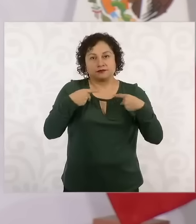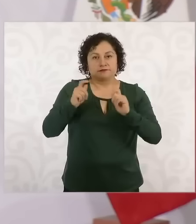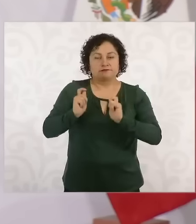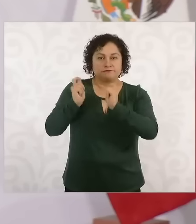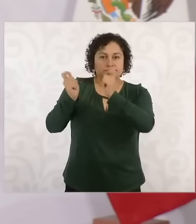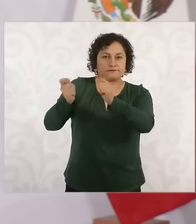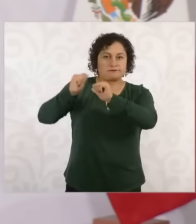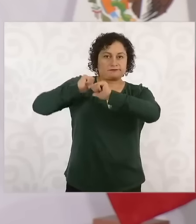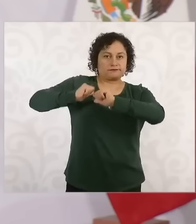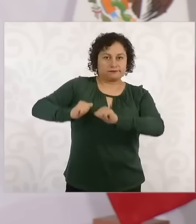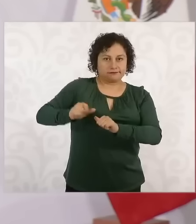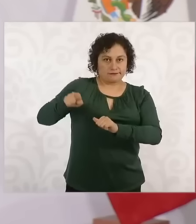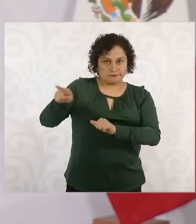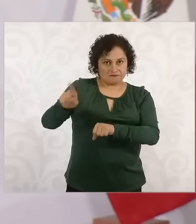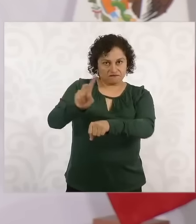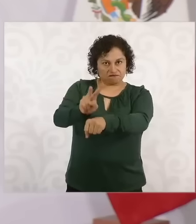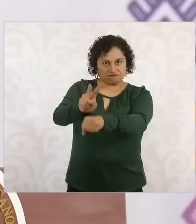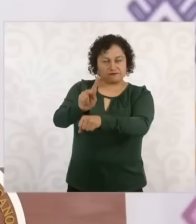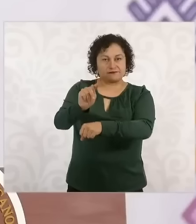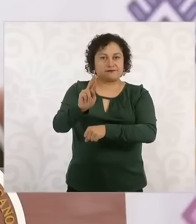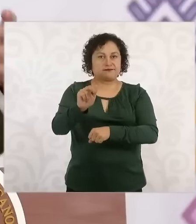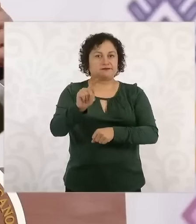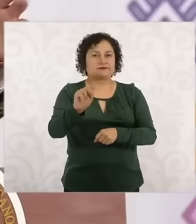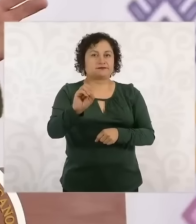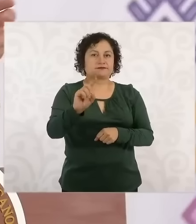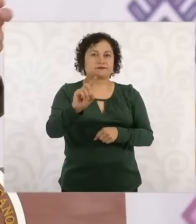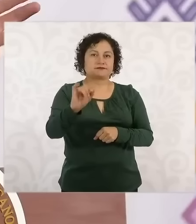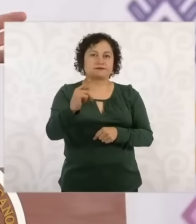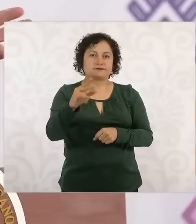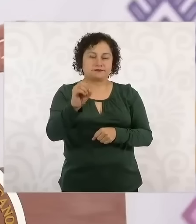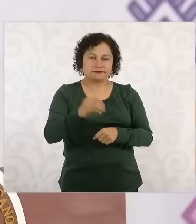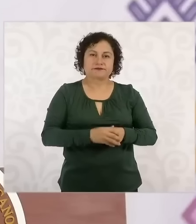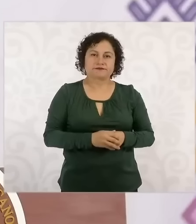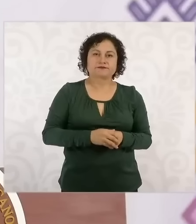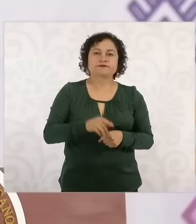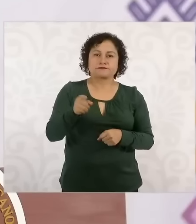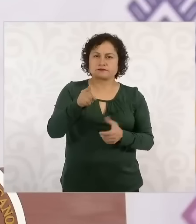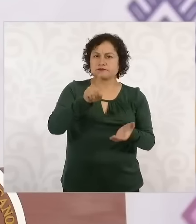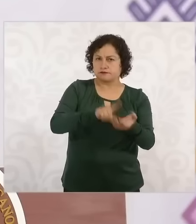derecho ambiente, las TAOD que existen en el IMS, estos kioscos, estos módulos en donde se